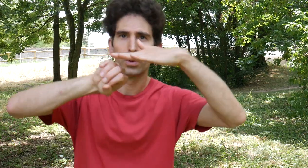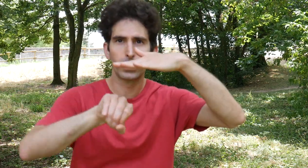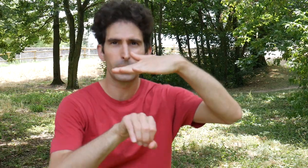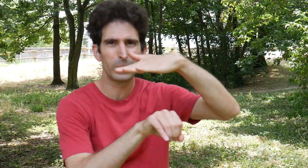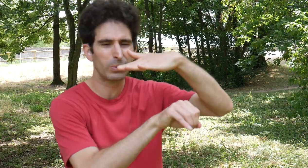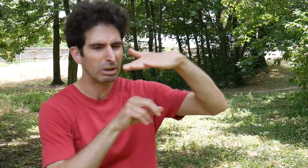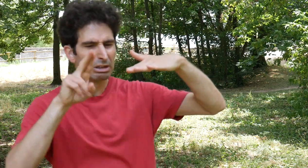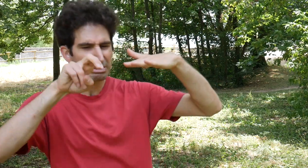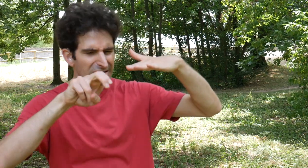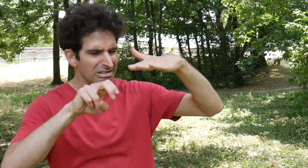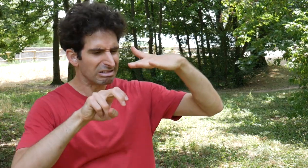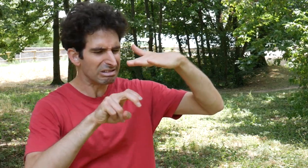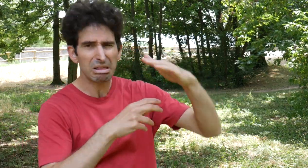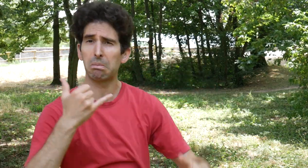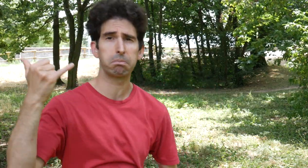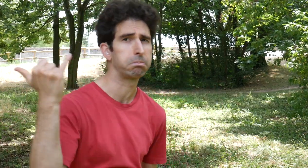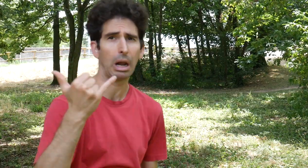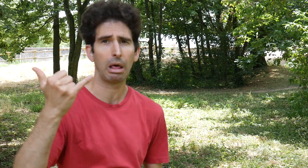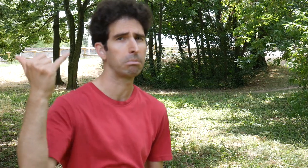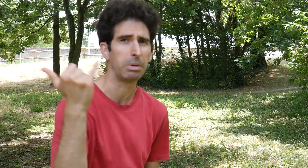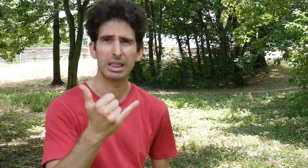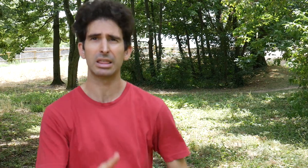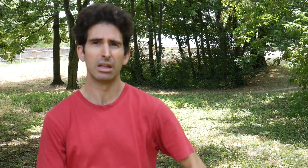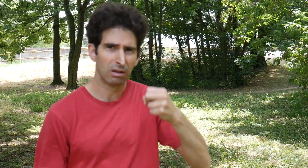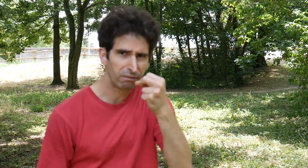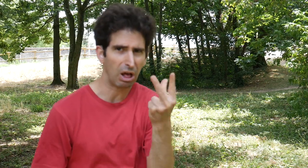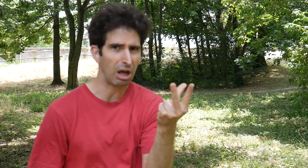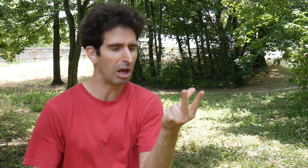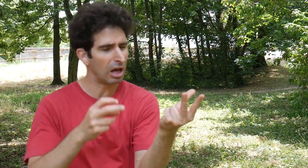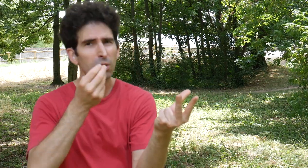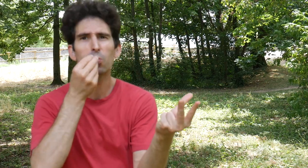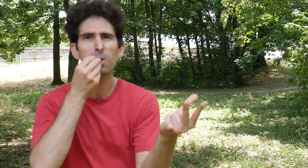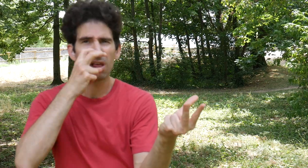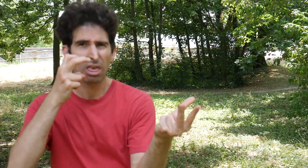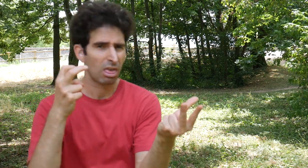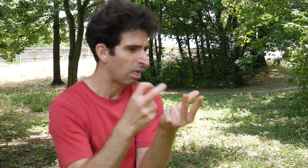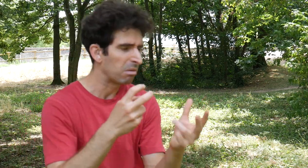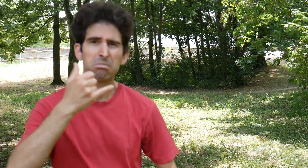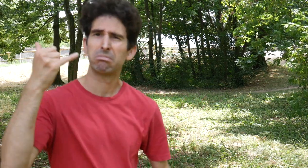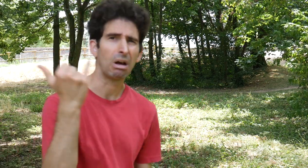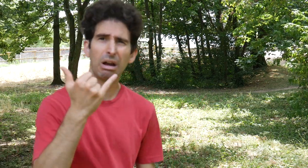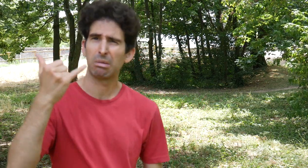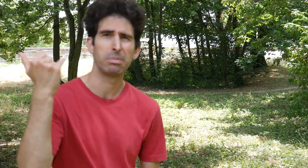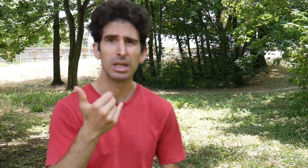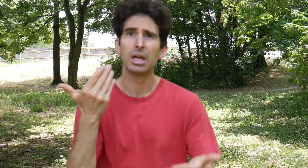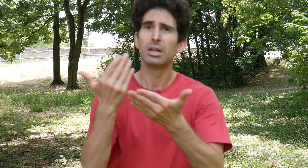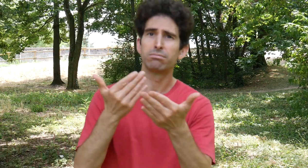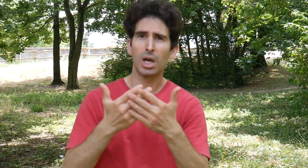Creuser une galerie ? Pas la peine ! Chercher le nectar des fleurs ? Pas la peine !